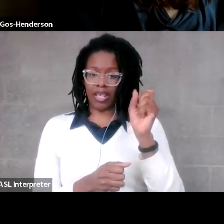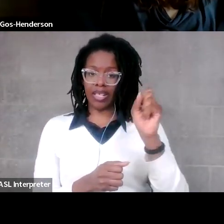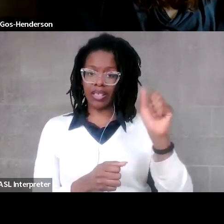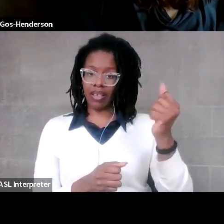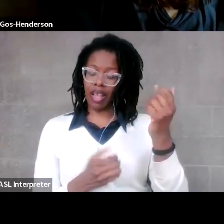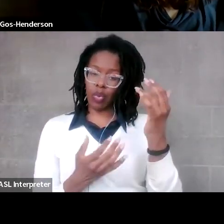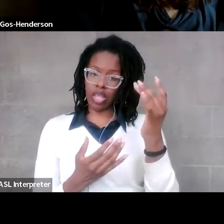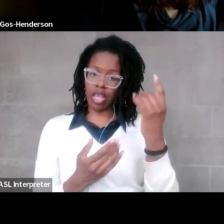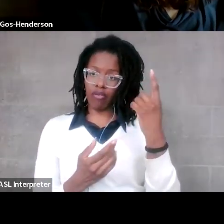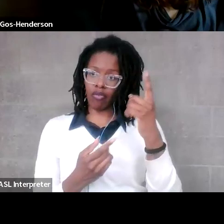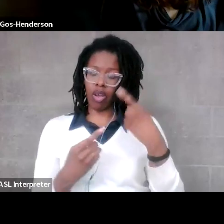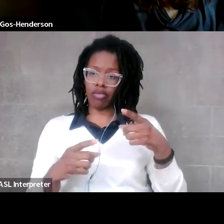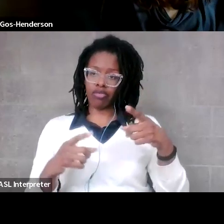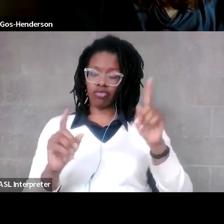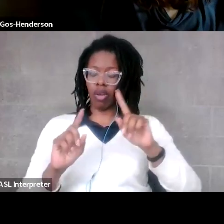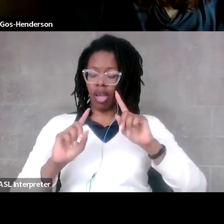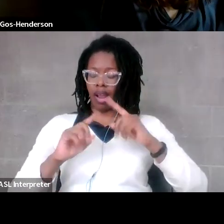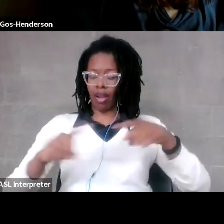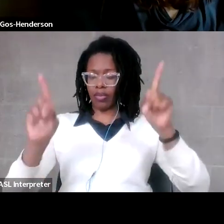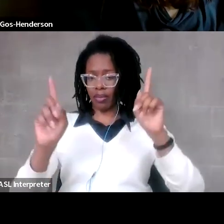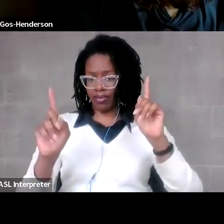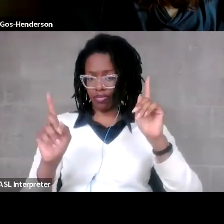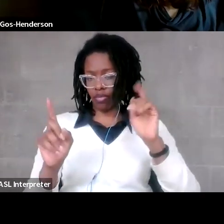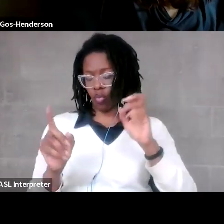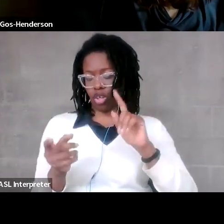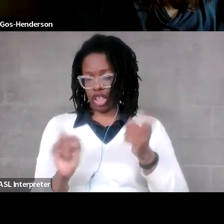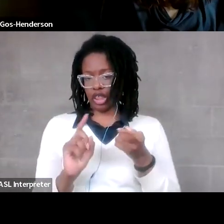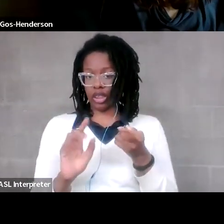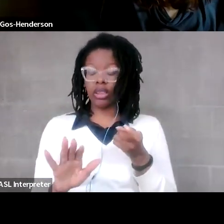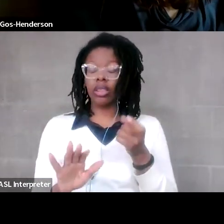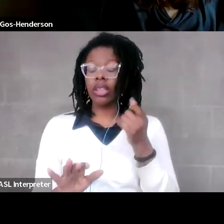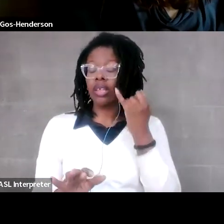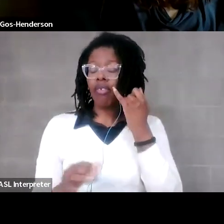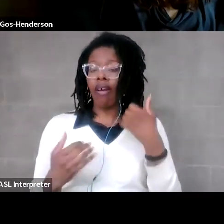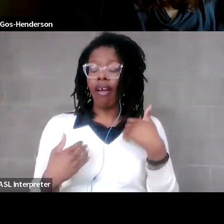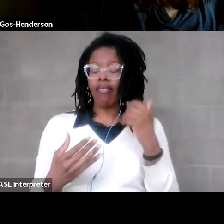a esos anuncios oficiales, cambios oficiales. Si tenías un contacto en una oficina,